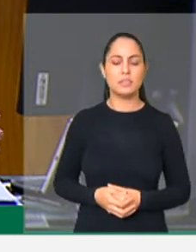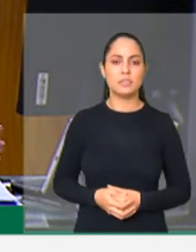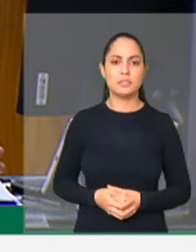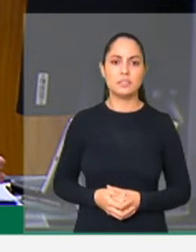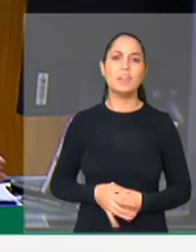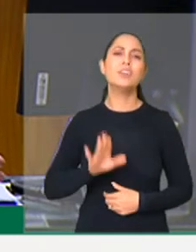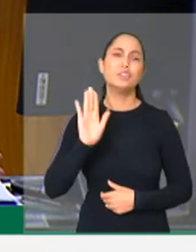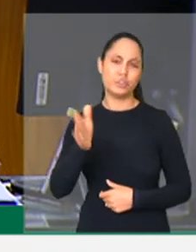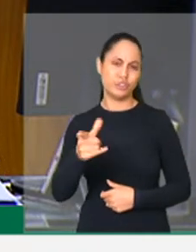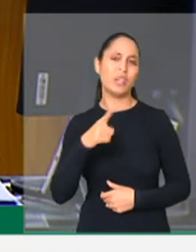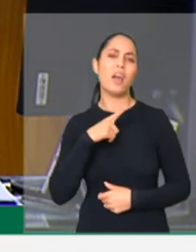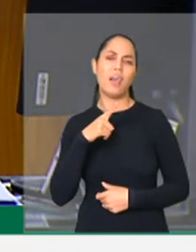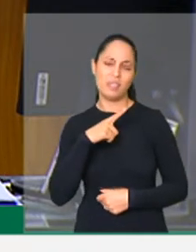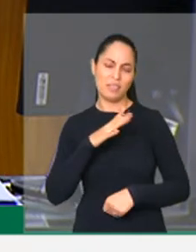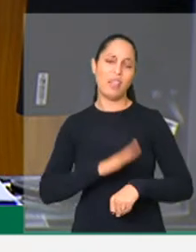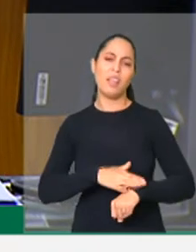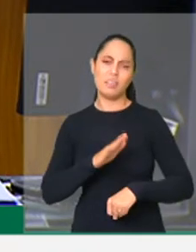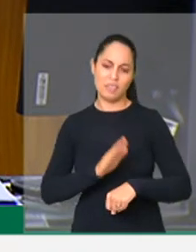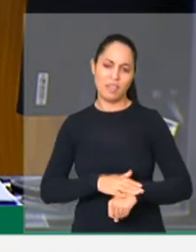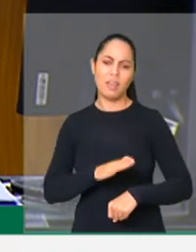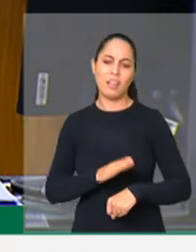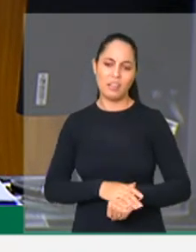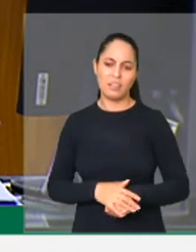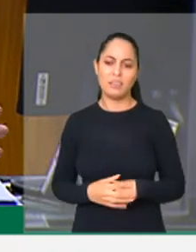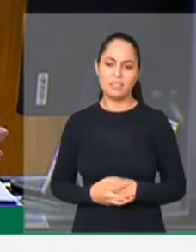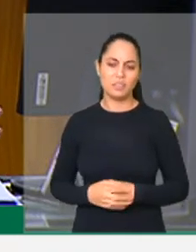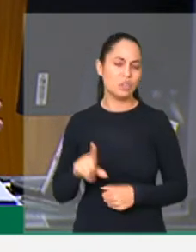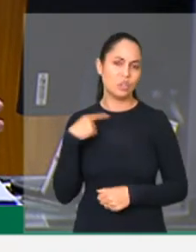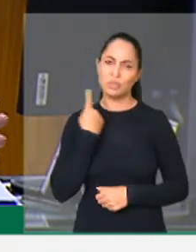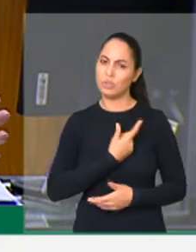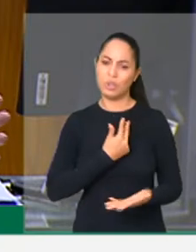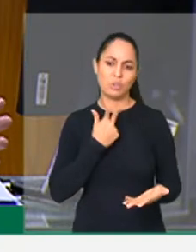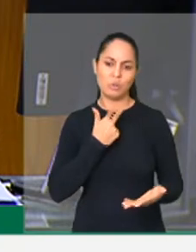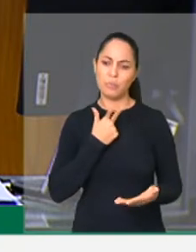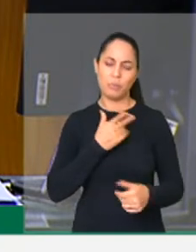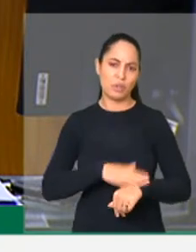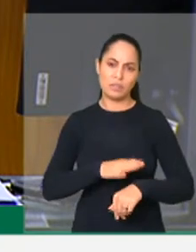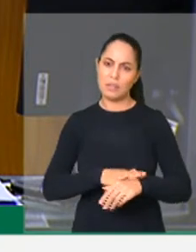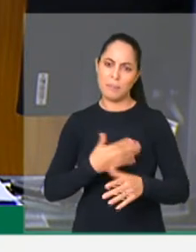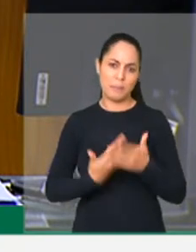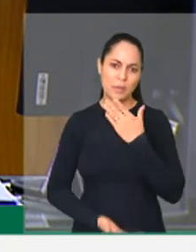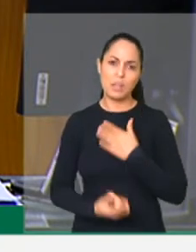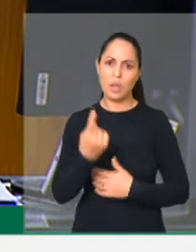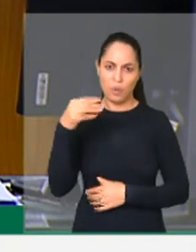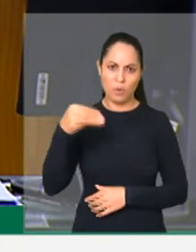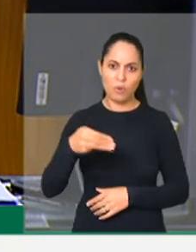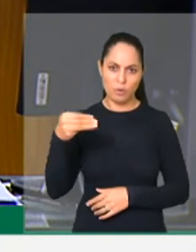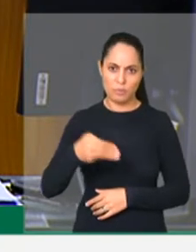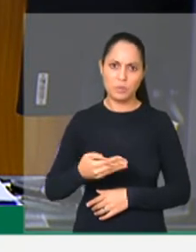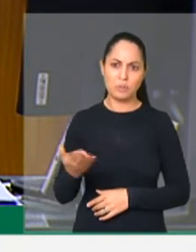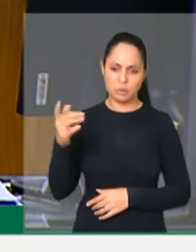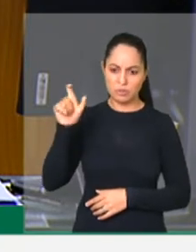BENEDITA, UM MINUTO. -- [DEPUTADA]: SENHOR PRESIDENTE, EU VOU FALAR NO TEMPO DE LÍDER. [PRESIDENTE]: MUITO